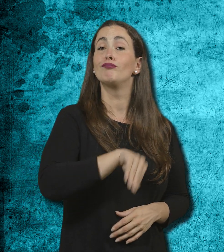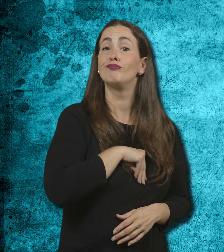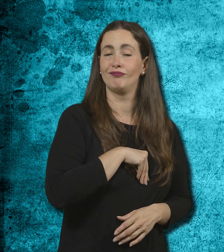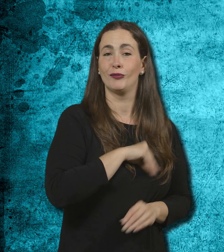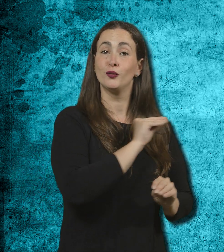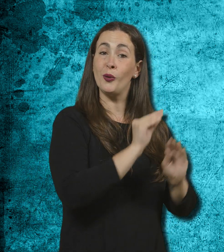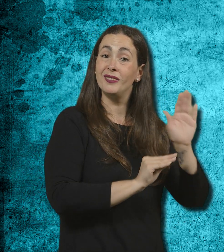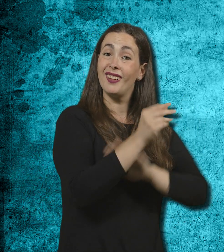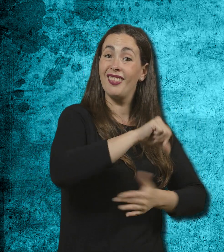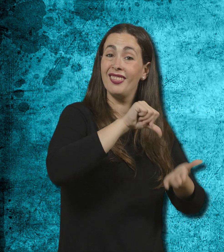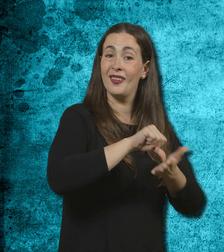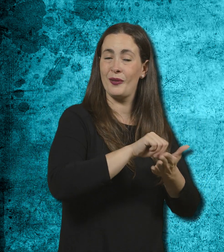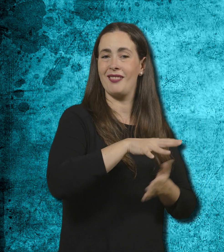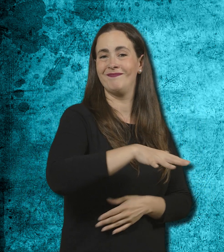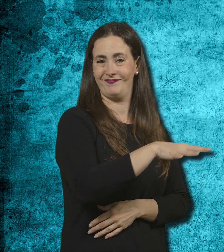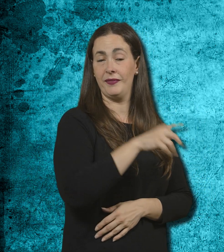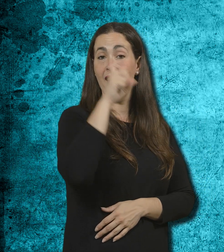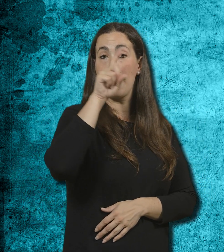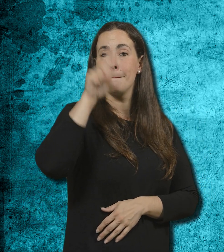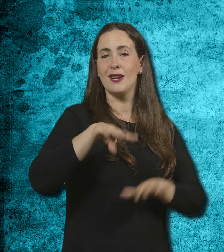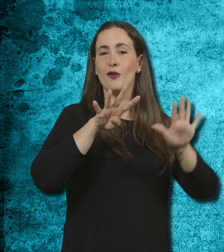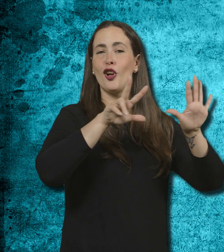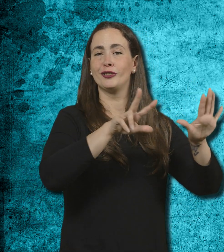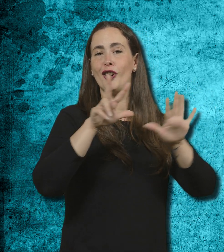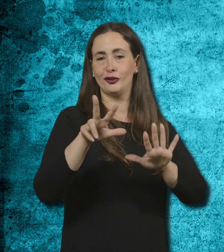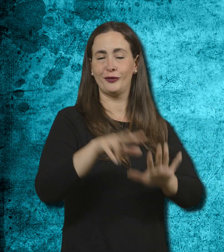Va morir a la seva ciutat natal el 1988.